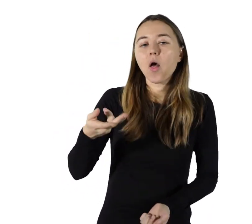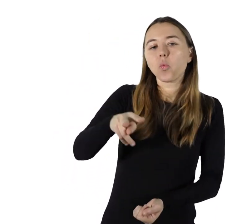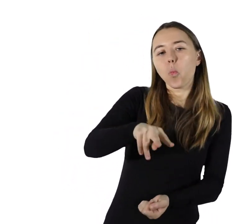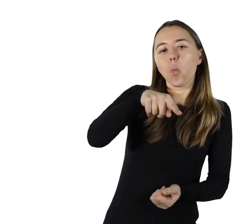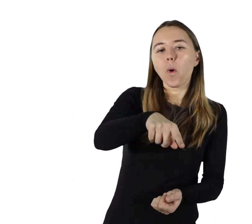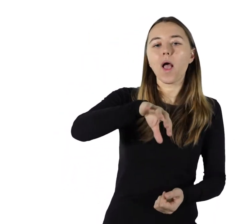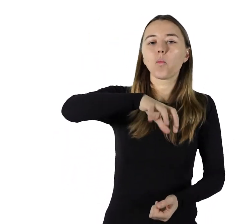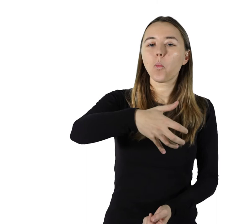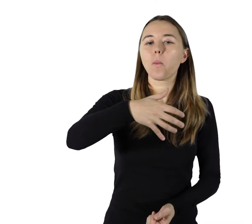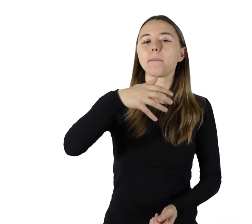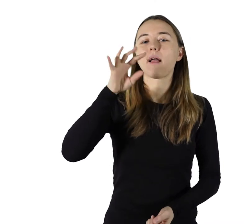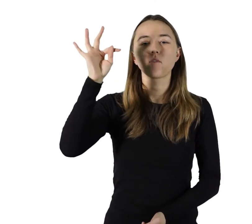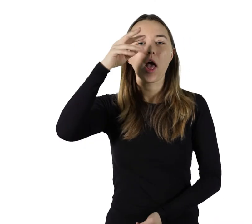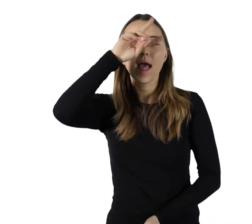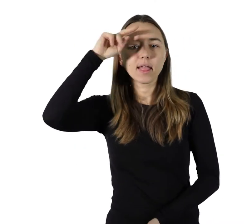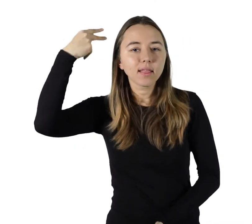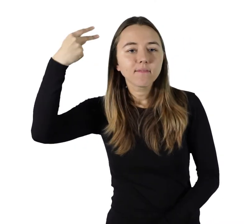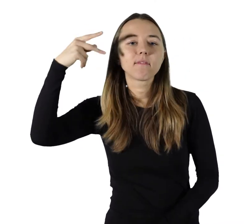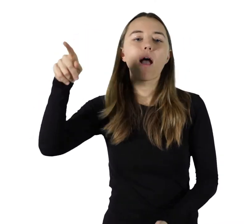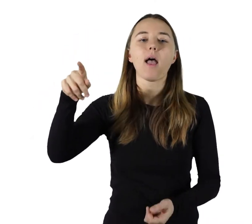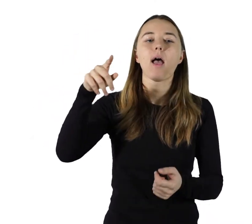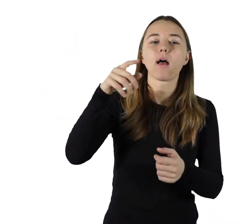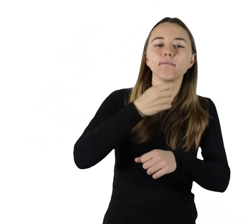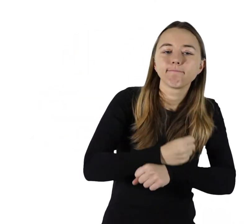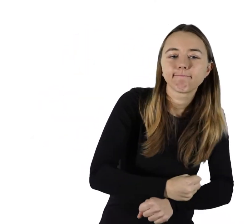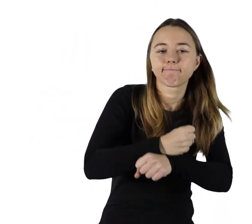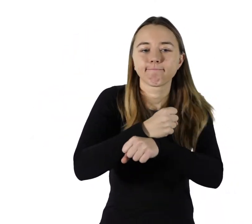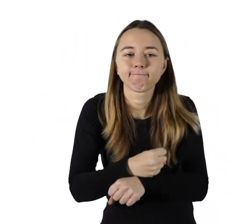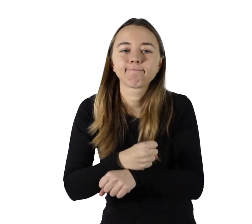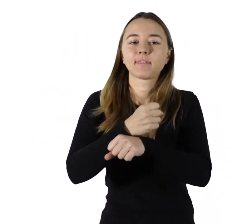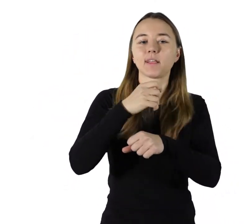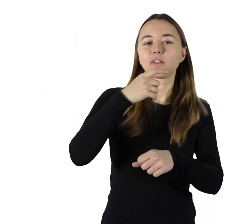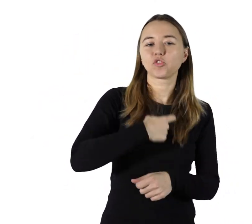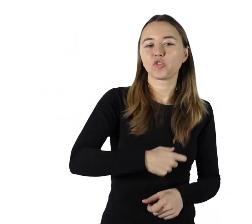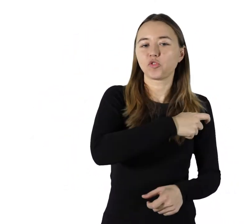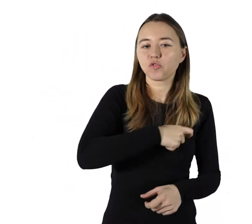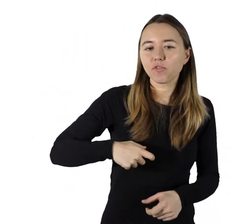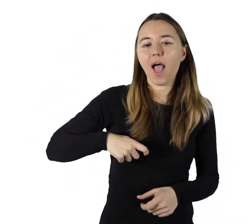oraz grupa litewska – spętanego jeńca krzyżackiego